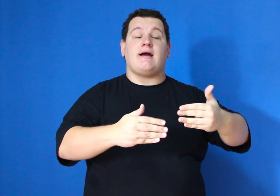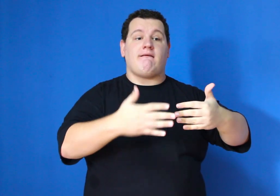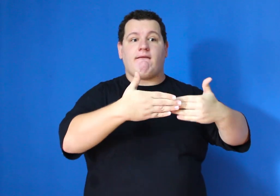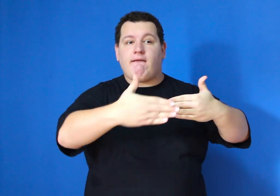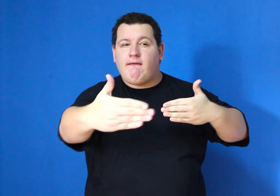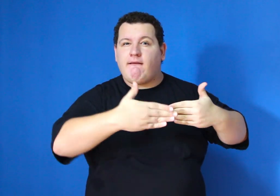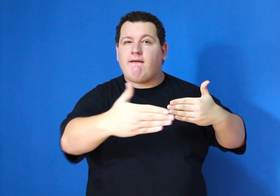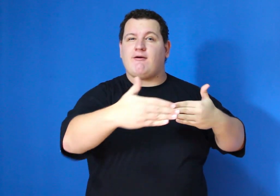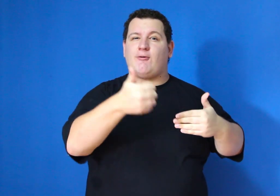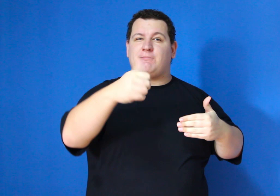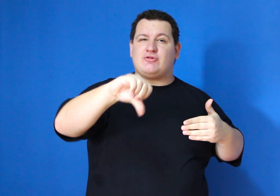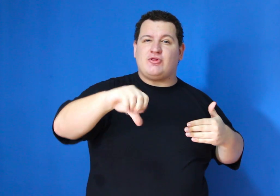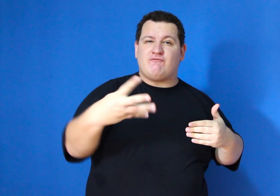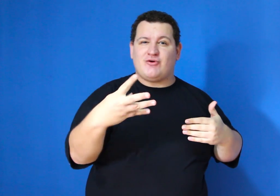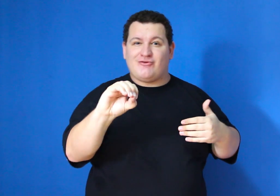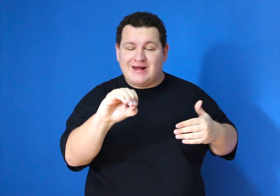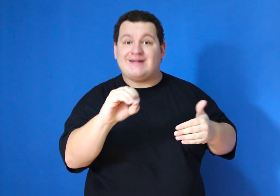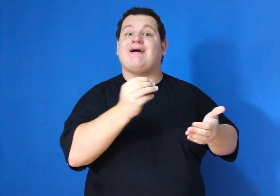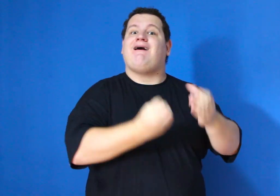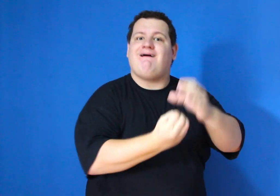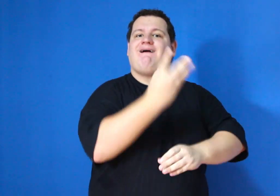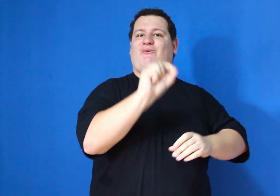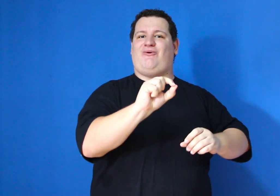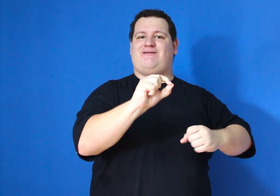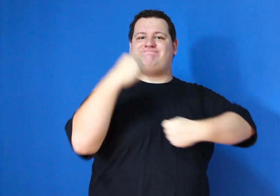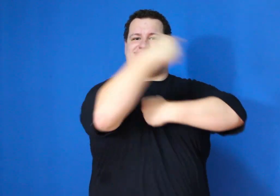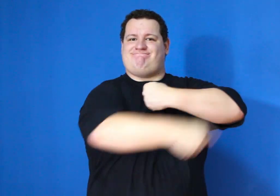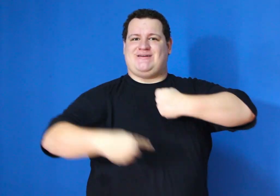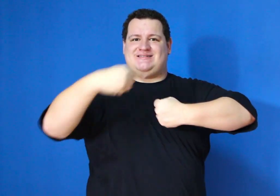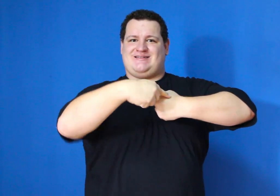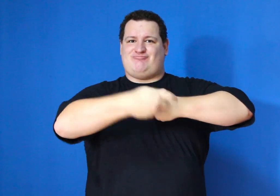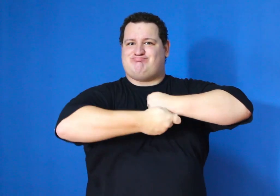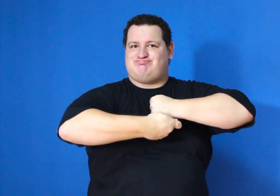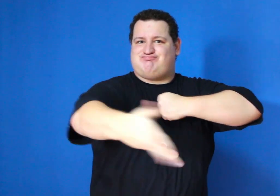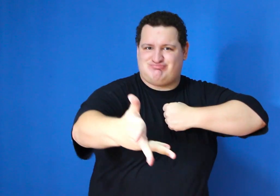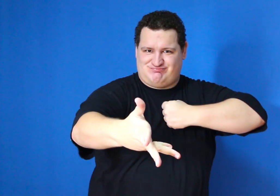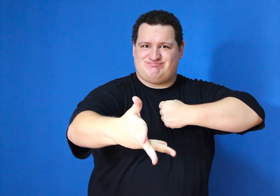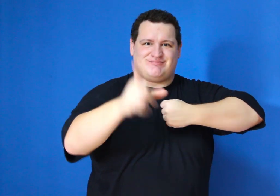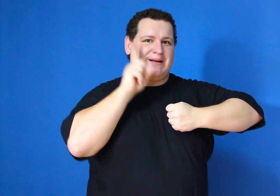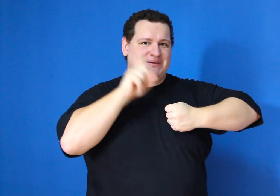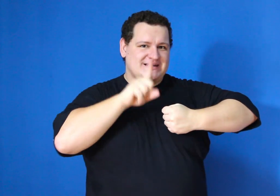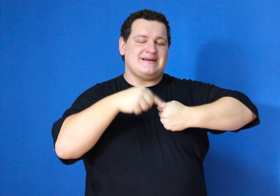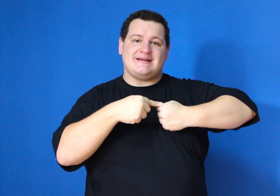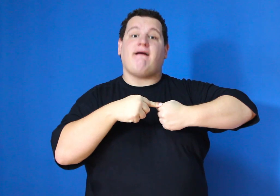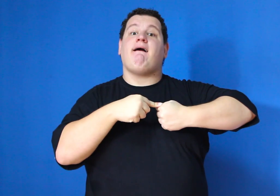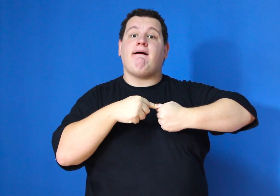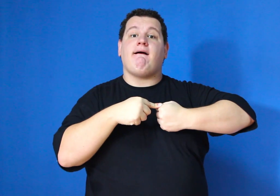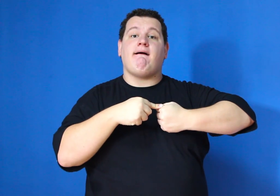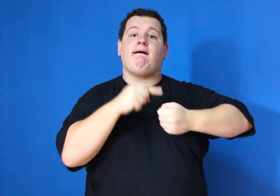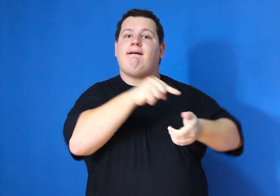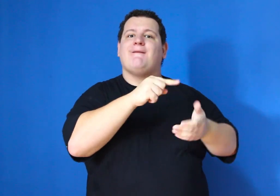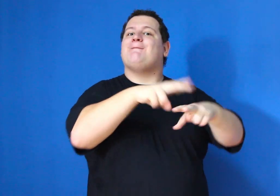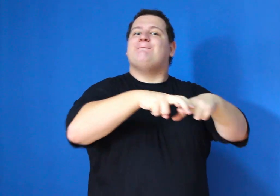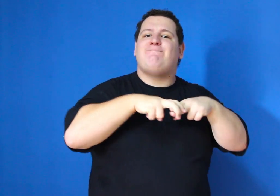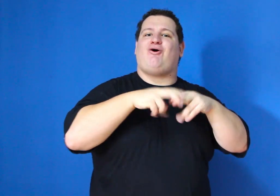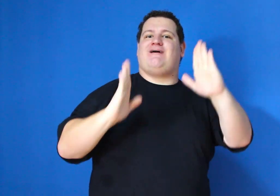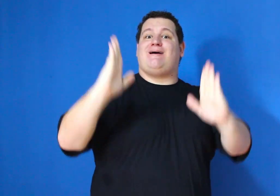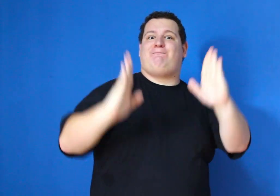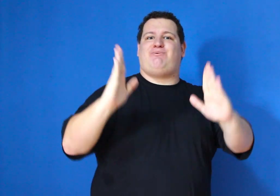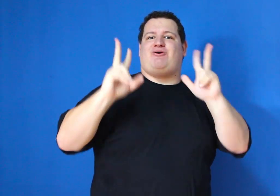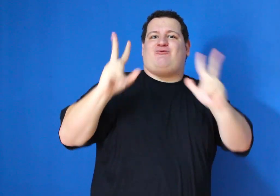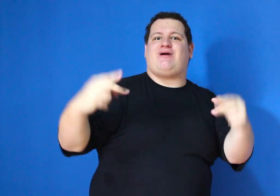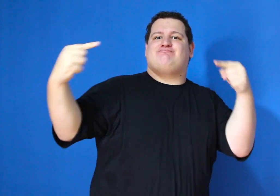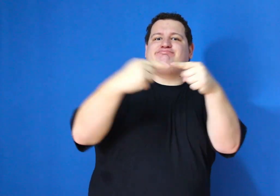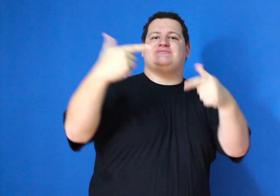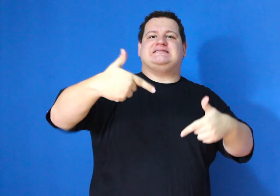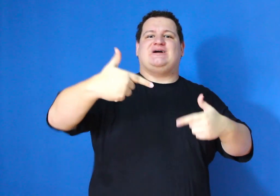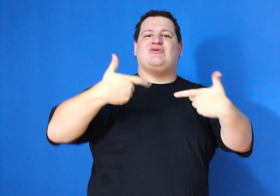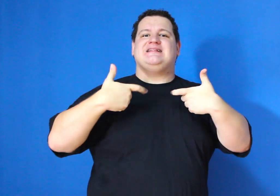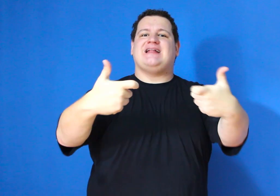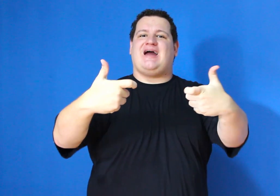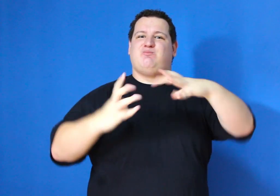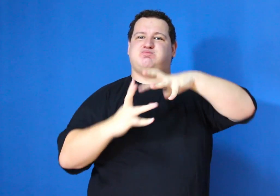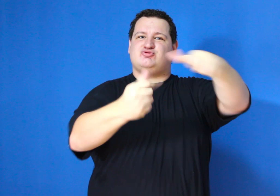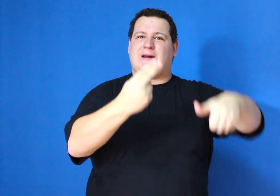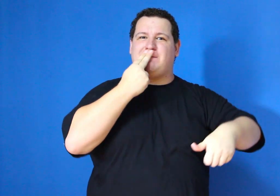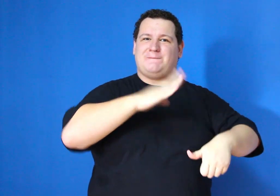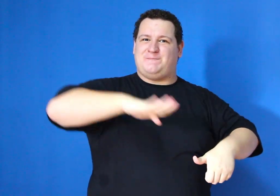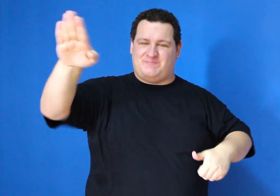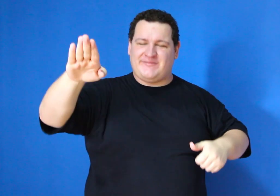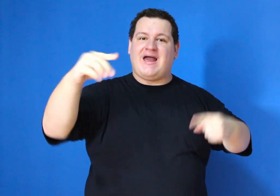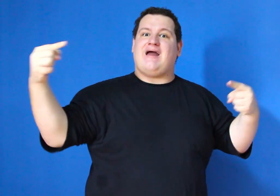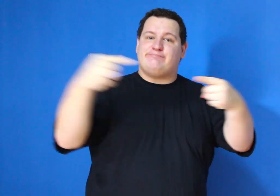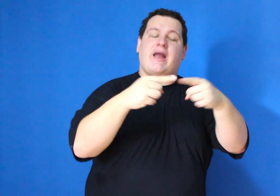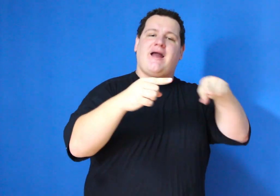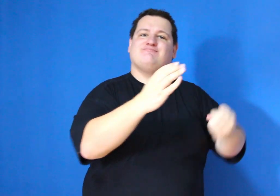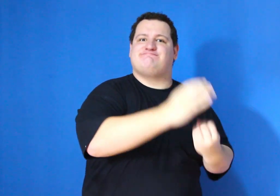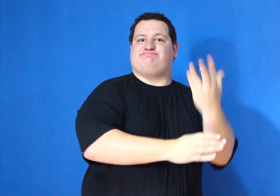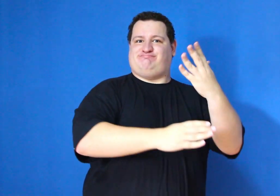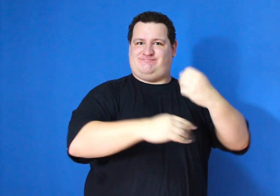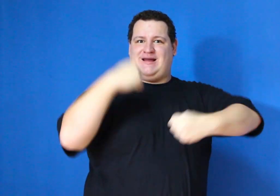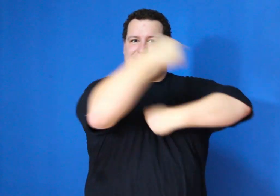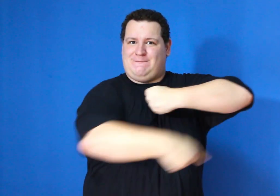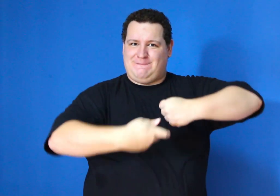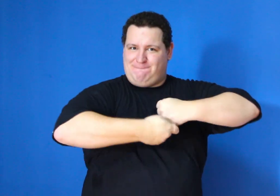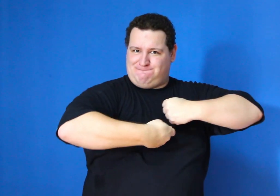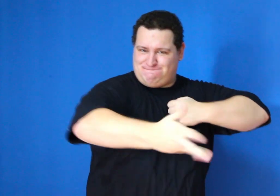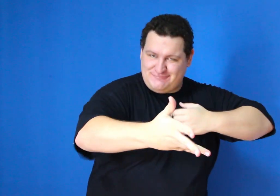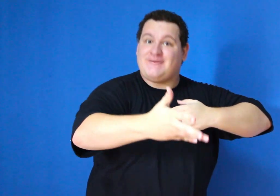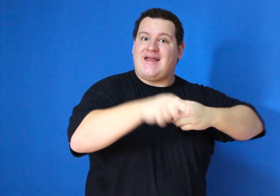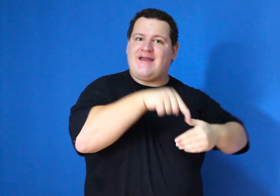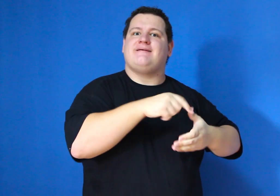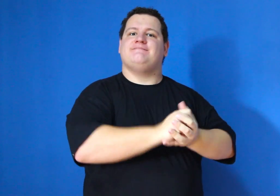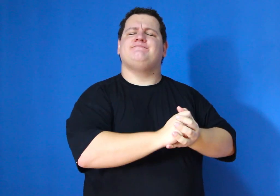Nos meados de anos 40, surgiu o Capitão América por causa da época de Segunda Guerra Mundial.